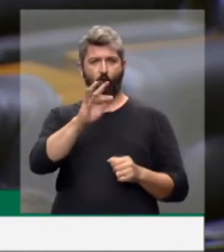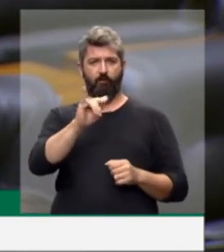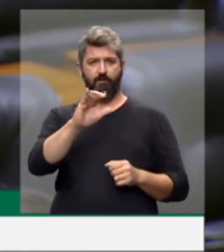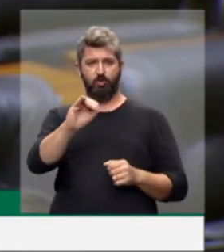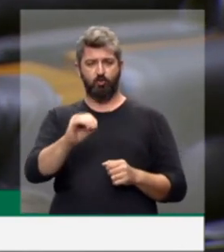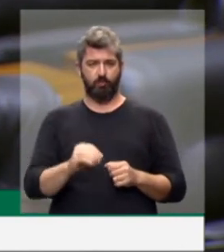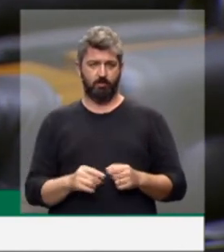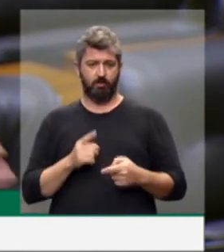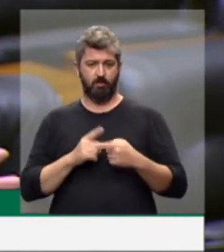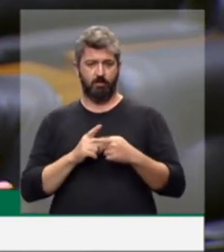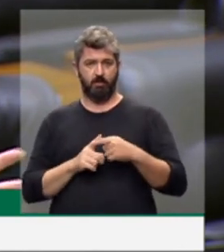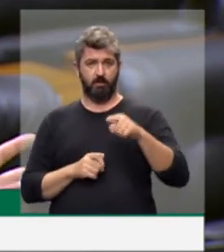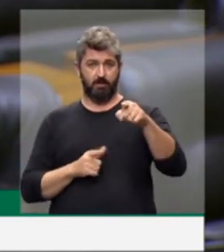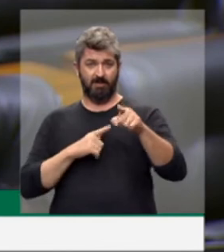ORIENTA SIM. NESSE REQUERIMENTO, ACHO ALIÁS,